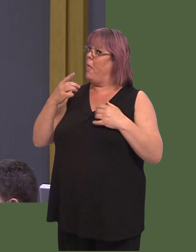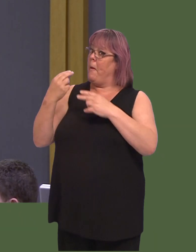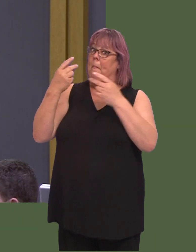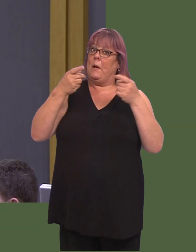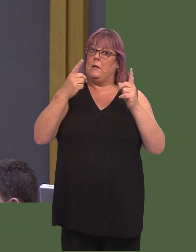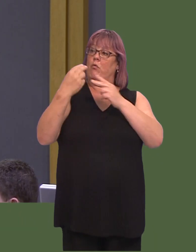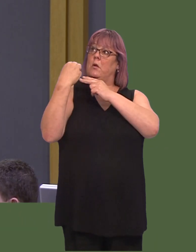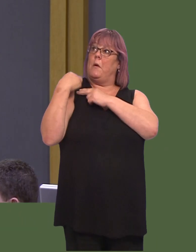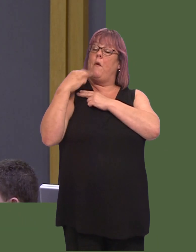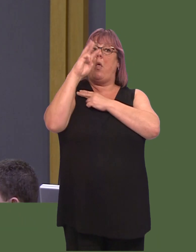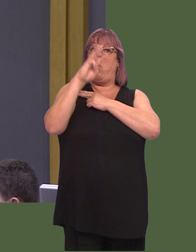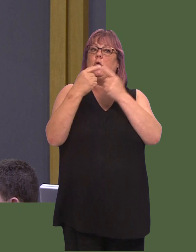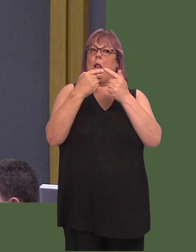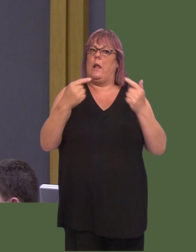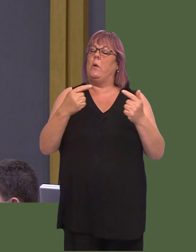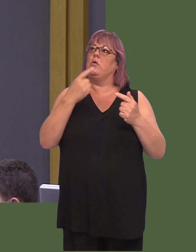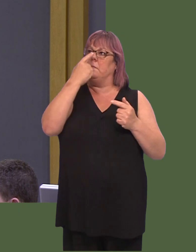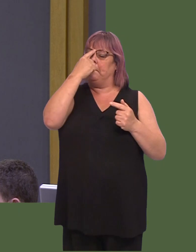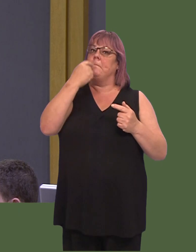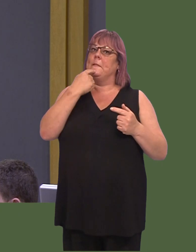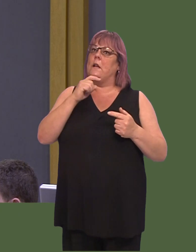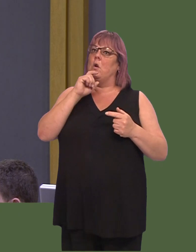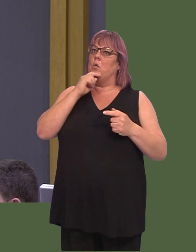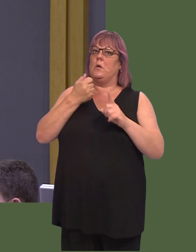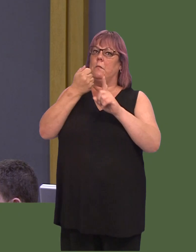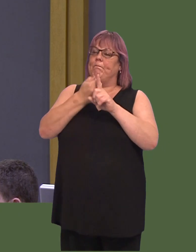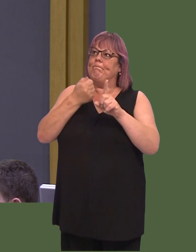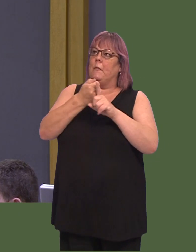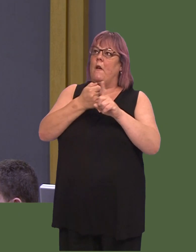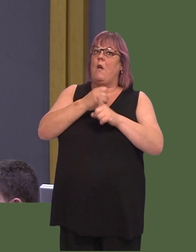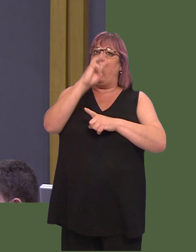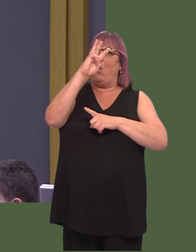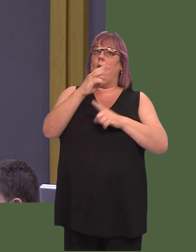Ond, mae Gweinidog y Gymraeg, Eluned Morgan, wedi datgan ei bod hi am wthio'r cynigion